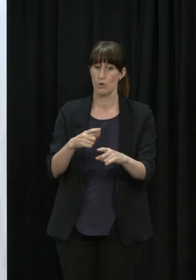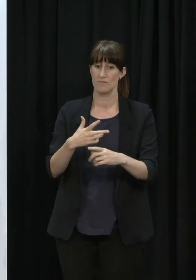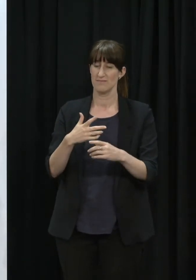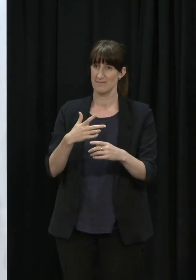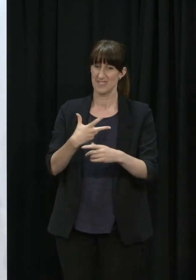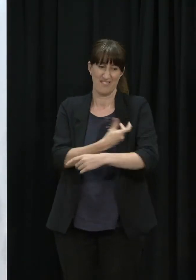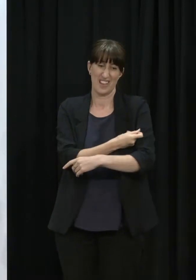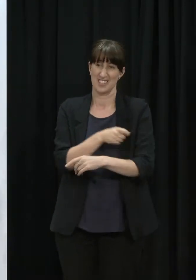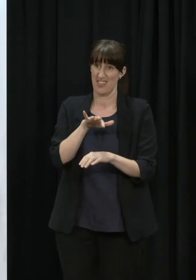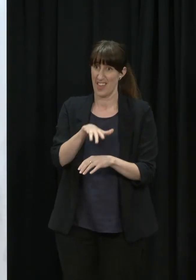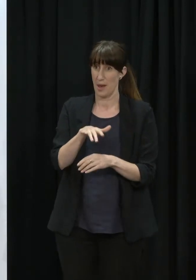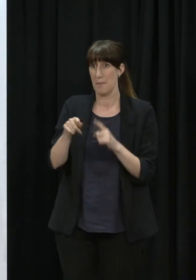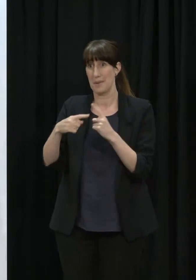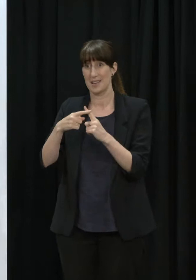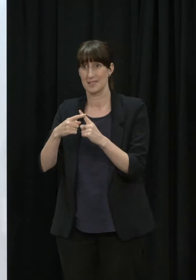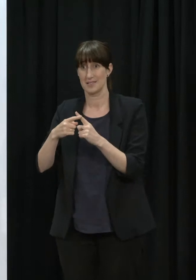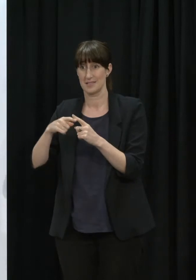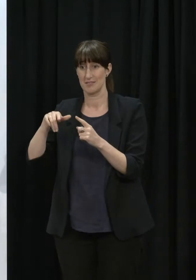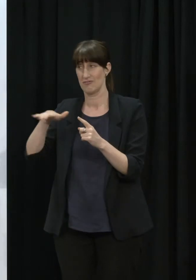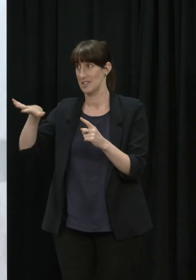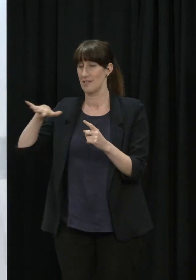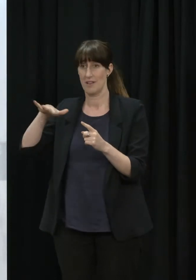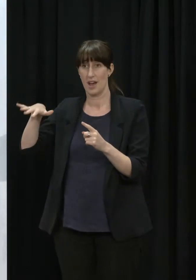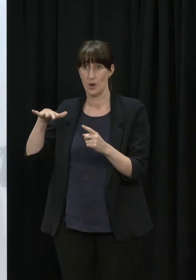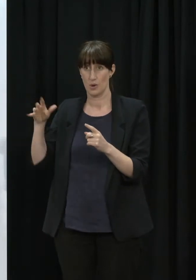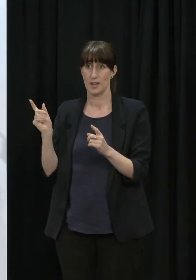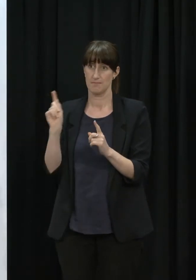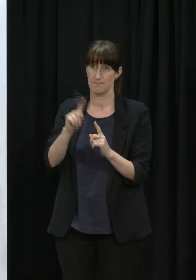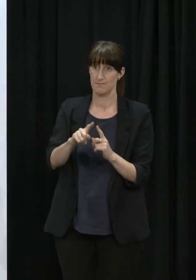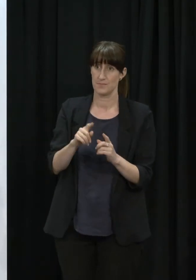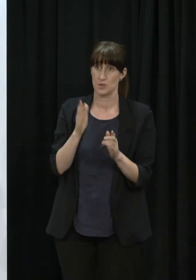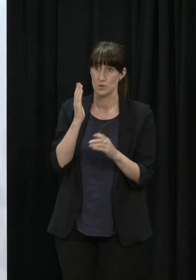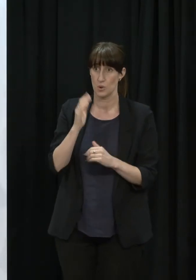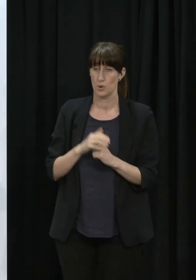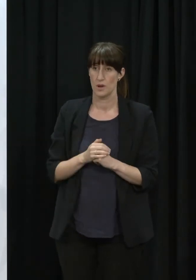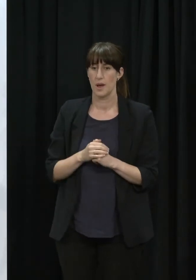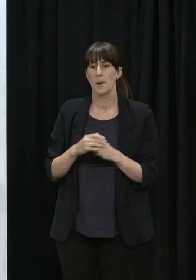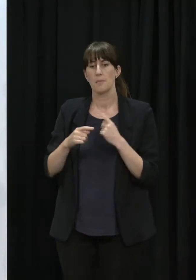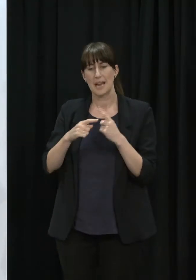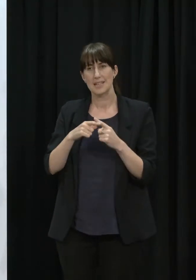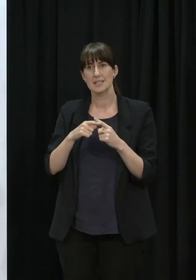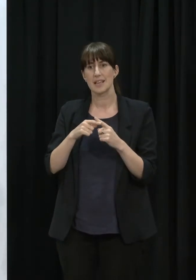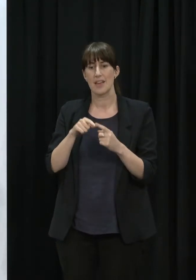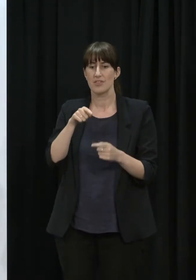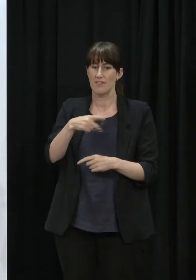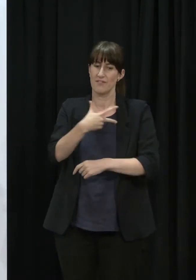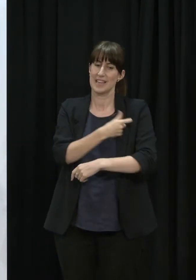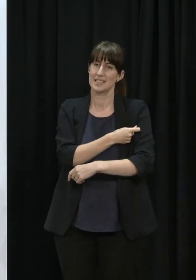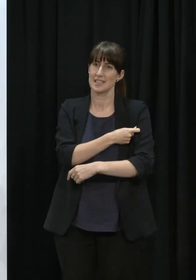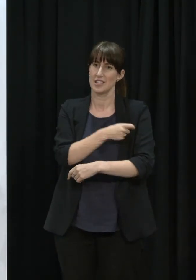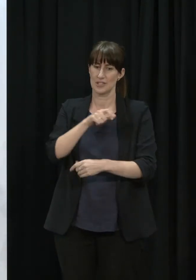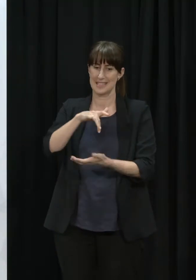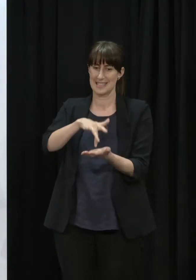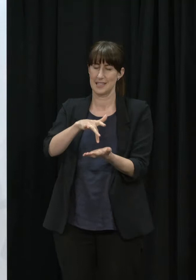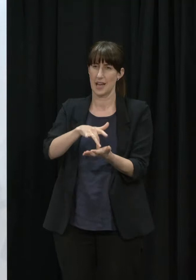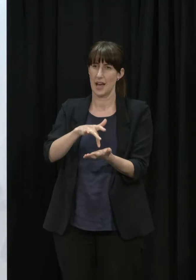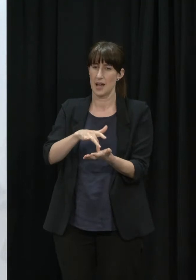haumanu kano kano ehara i te mea tino pai te whakamahi o tera taapiri rauemi. Engari, i etahi o o tatou hapori iti, na mena ko koe whakaaro mo Te Taitokerau, hei tauira, he tauira pai, i etahi wa ka noho nga kura hei pokap o te